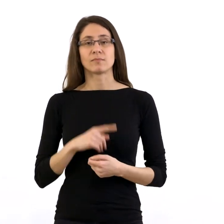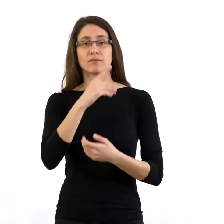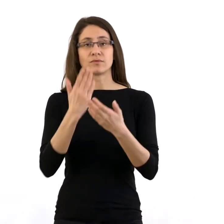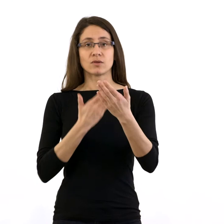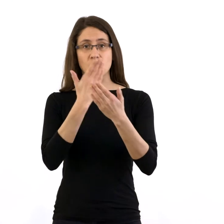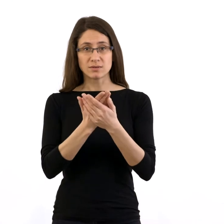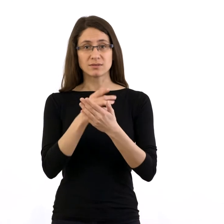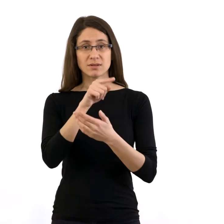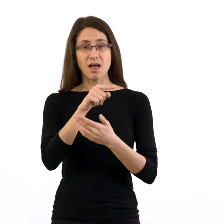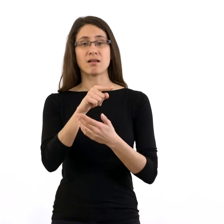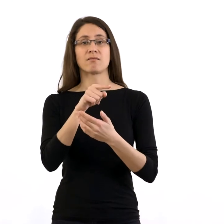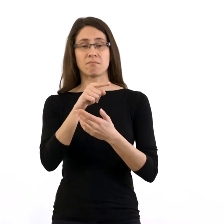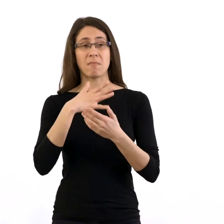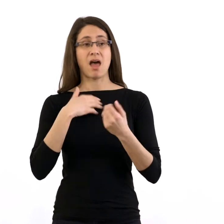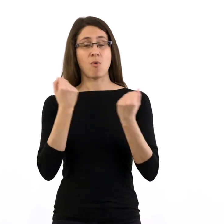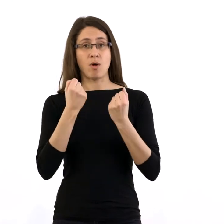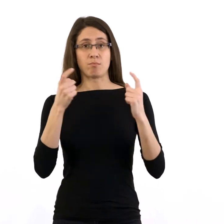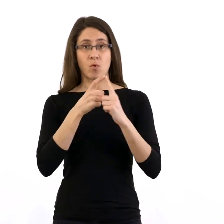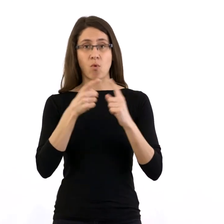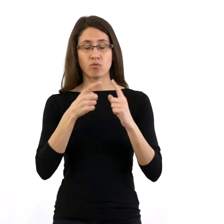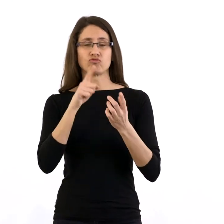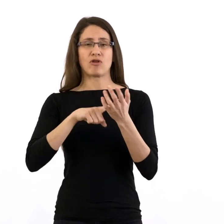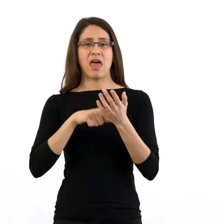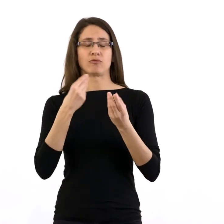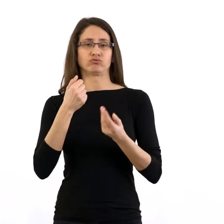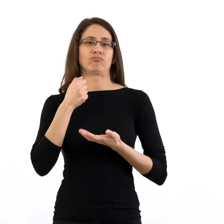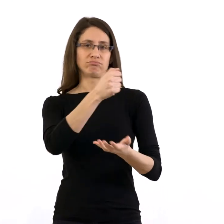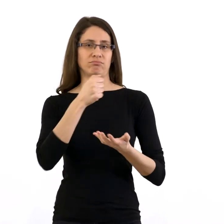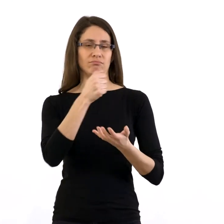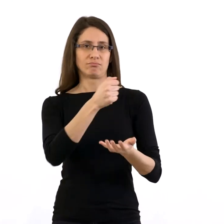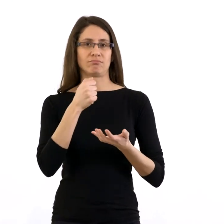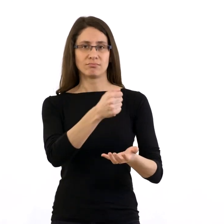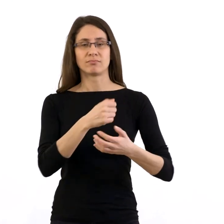Co do zasady wnioski, które uzyskały najwyższą liczbę punktów uzyskują dofinansowanie.